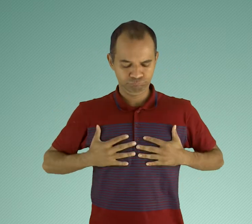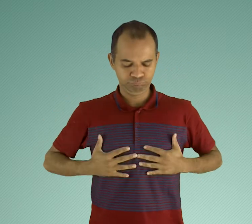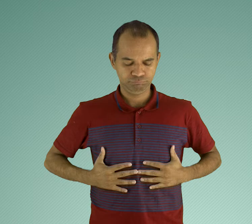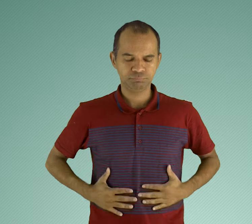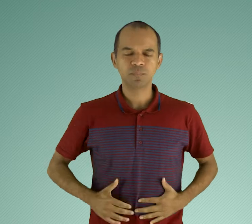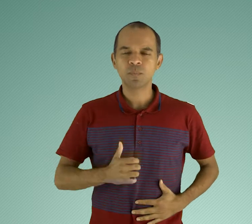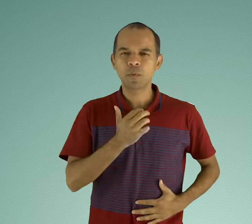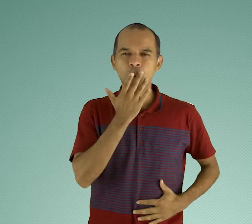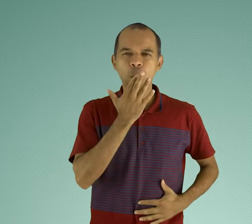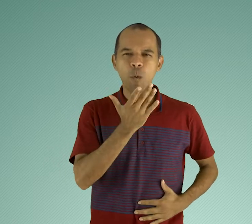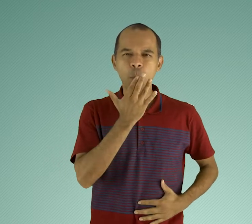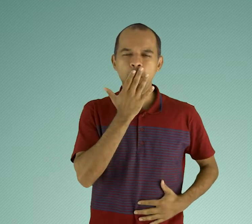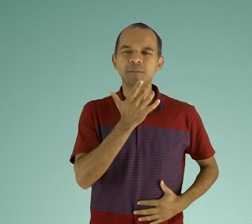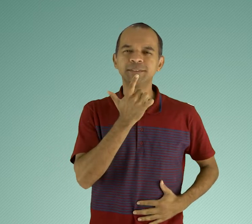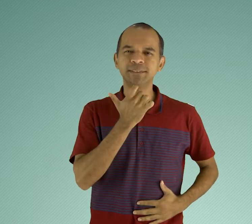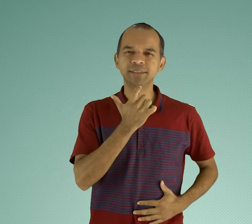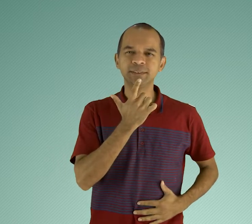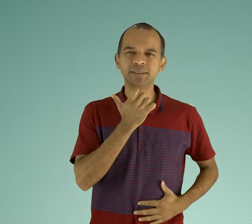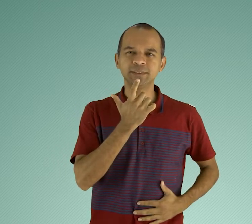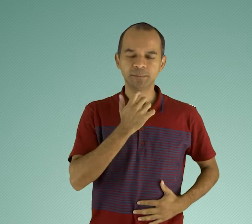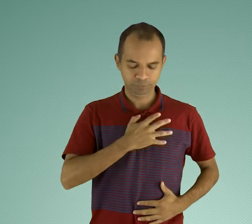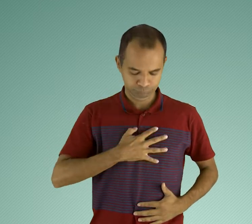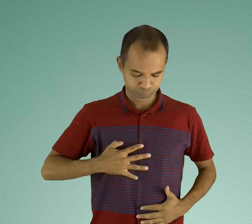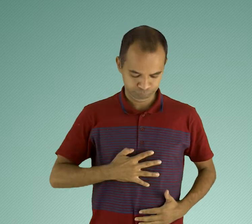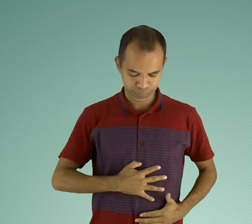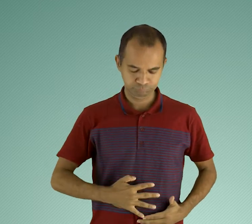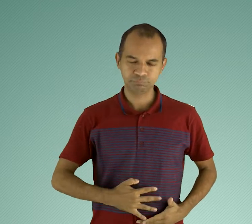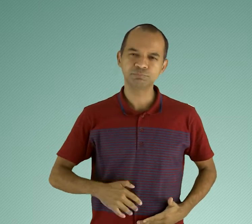com listras azuis.